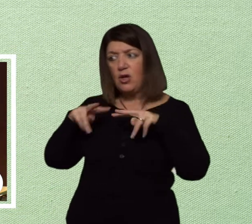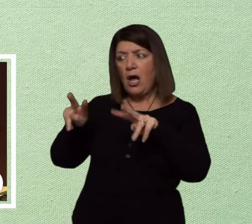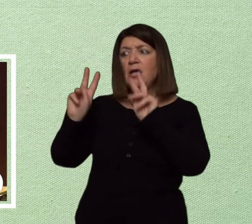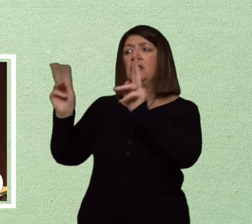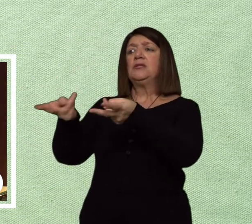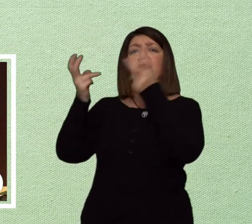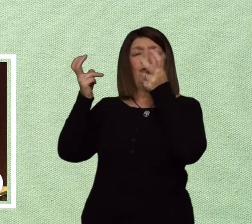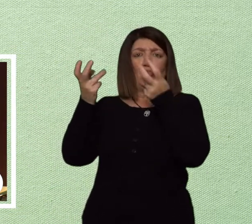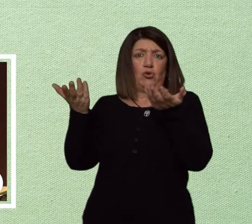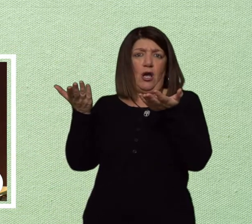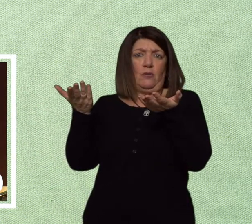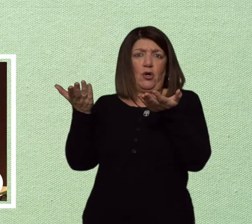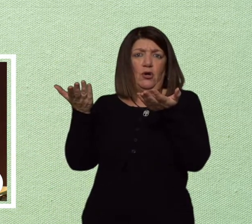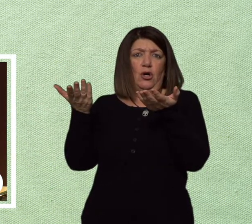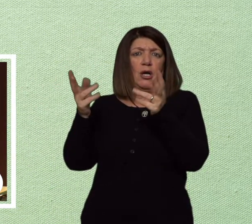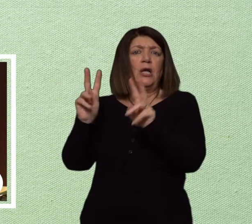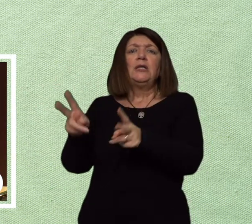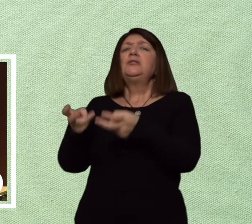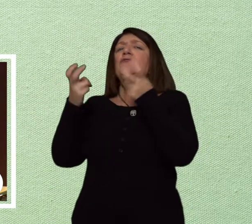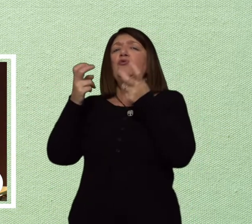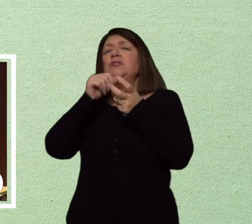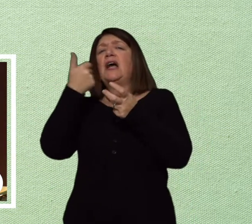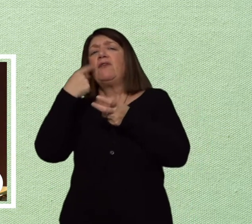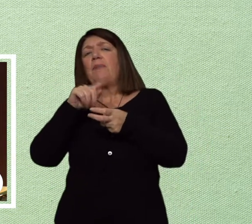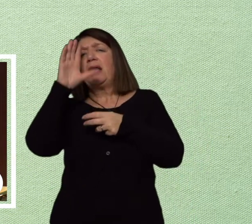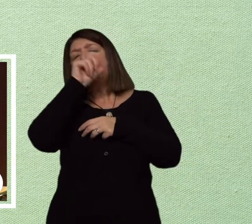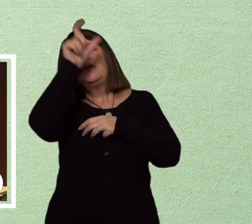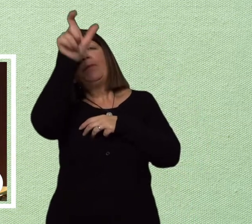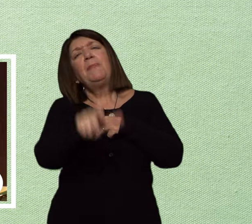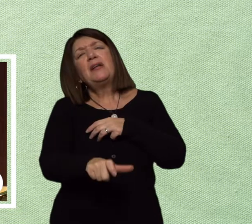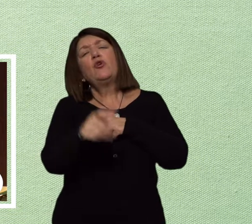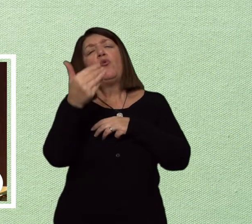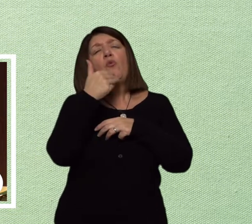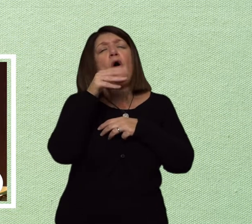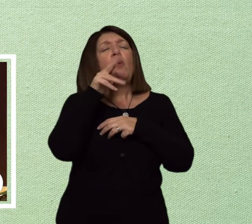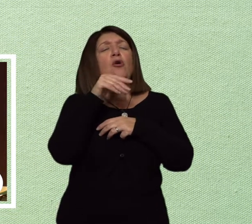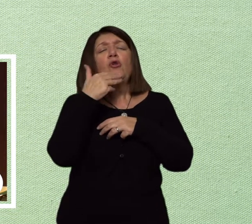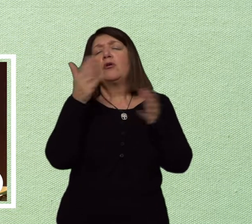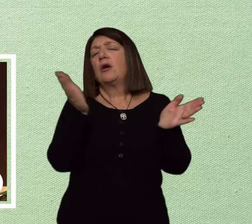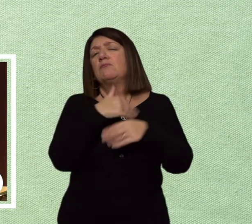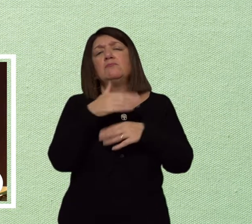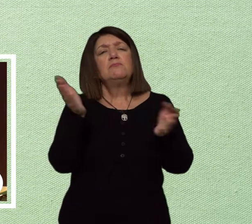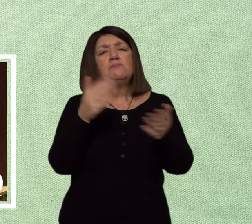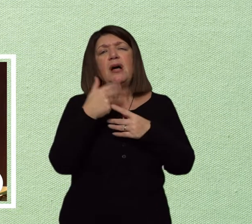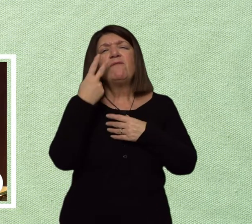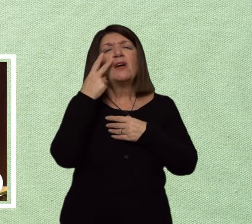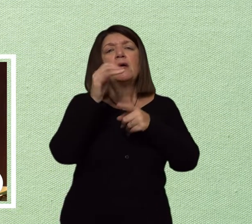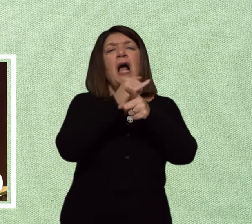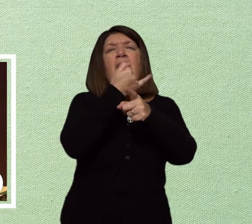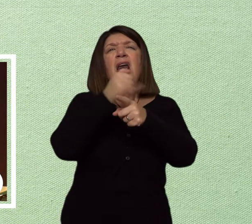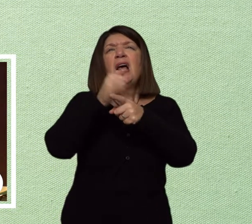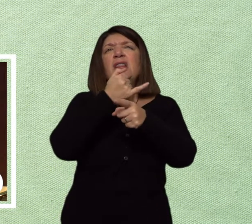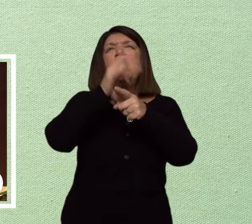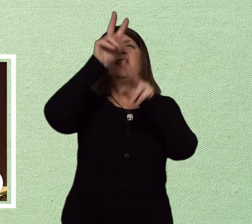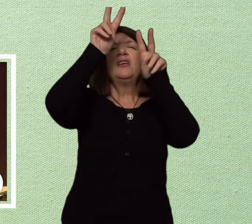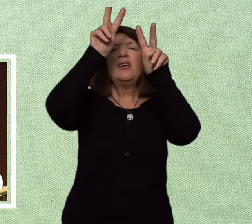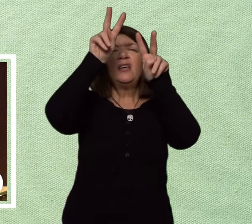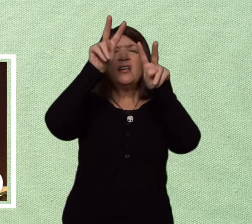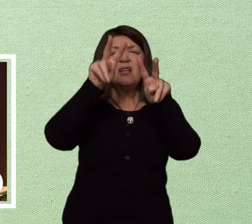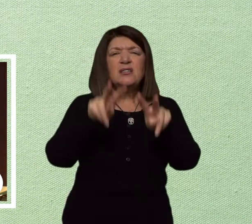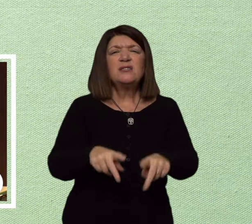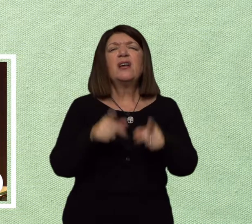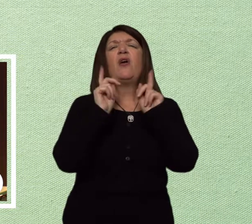sue caratteristiche e quindi la persona uomo o donna che sia con una disabilità collegata, delle